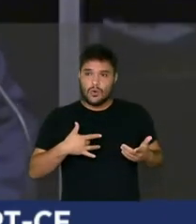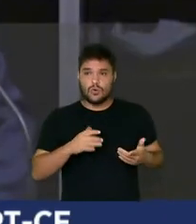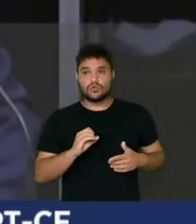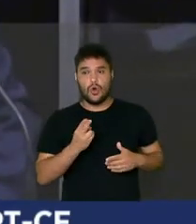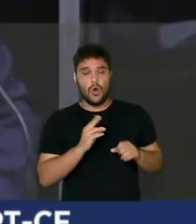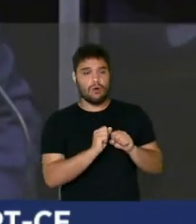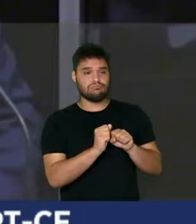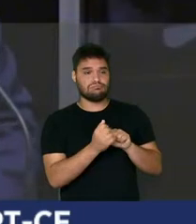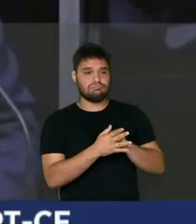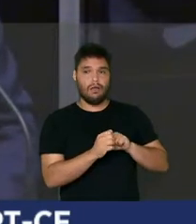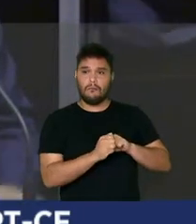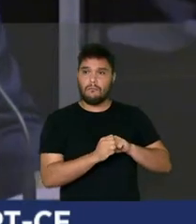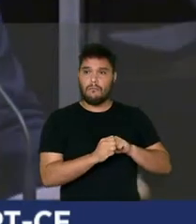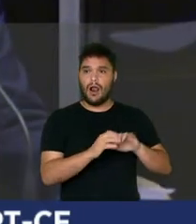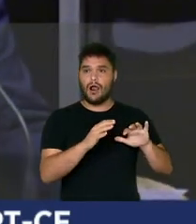CALAMIDADES PÚBLICAS OU PANDEMIAS. É , PORTANTO,